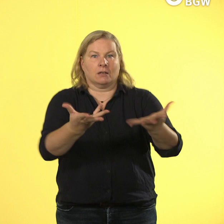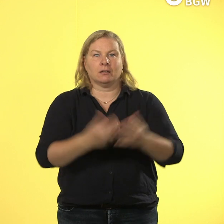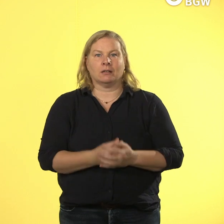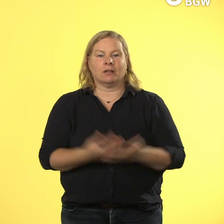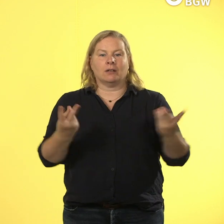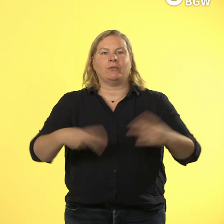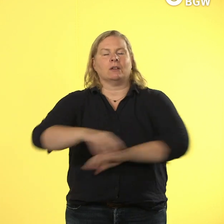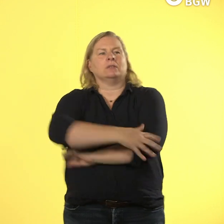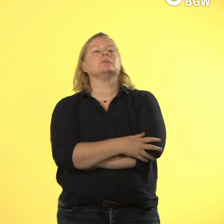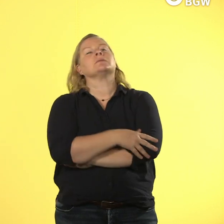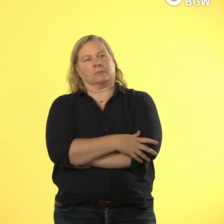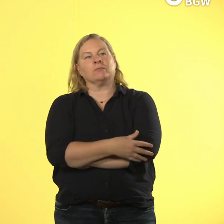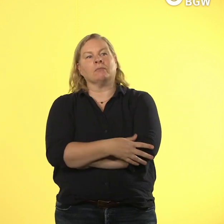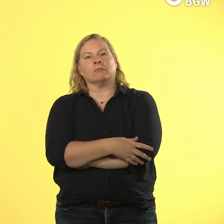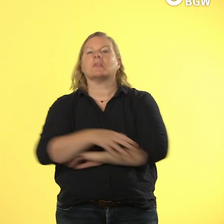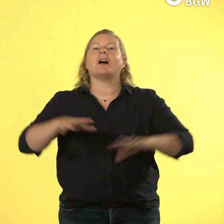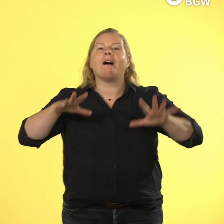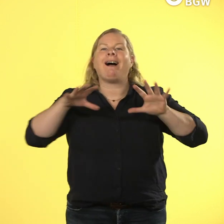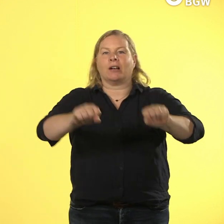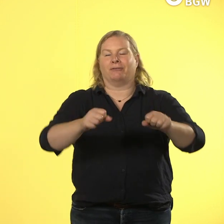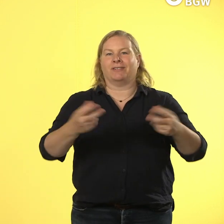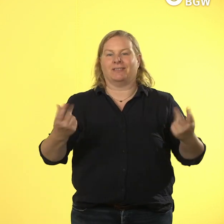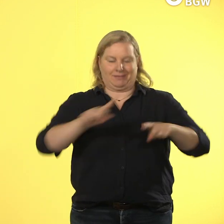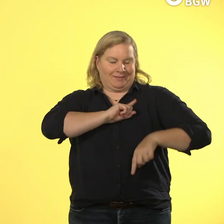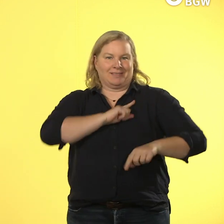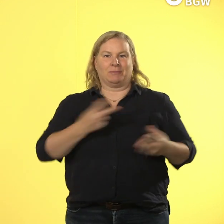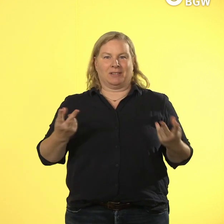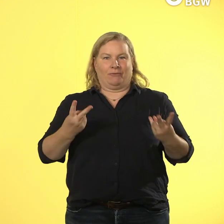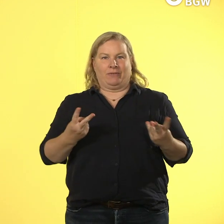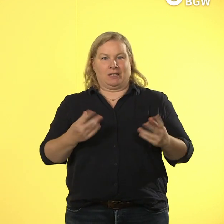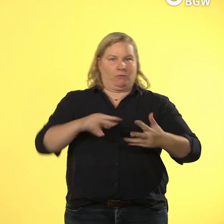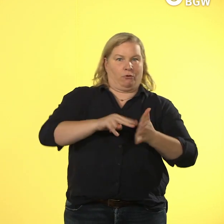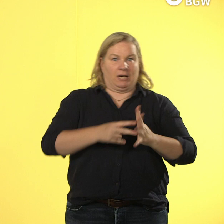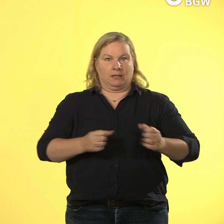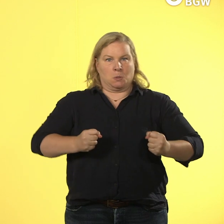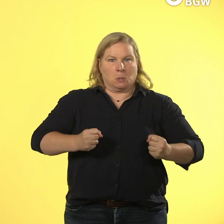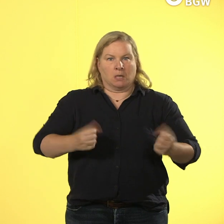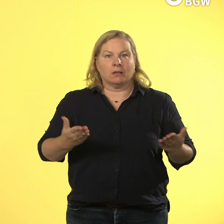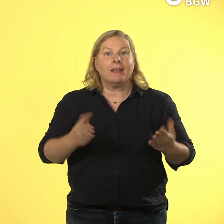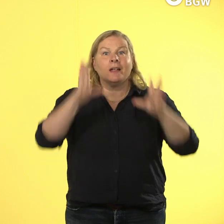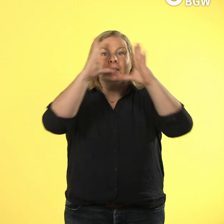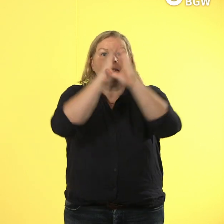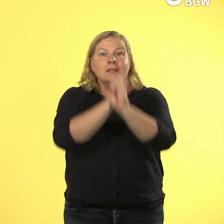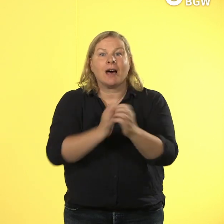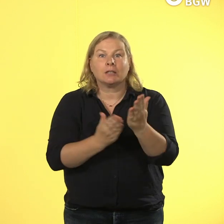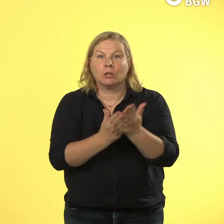Ich habe die ganze Nacht nichts anderes gemacht, als durch eine Simulierung der Dienstbesprechung, durch ein Reingrübeln,